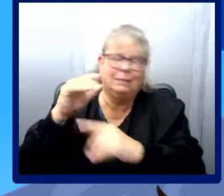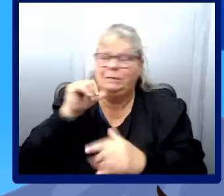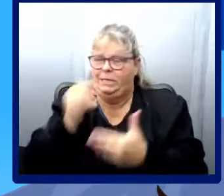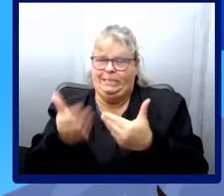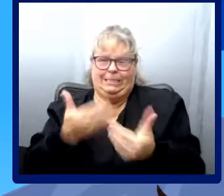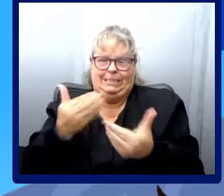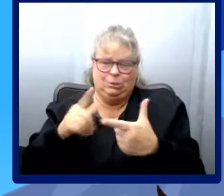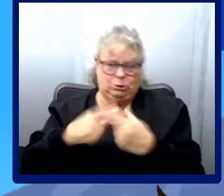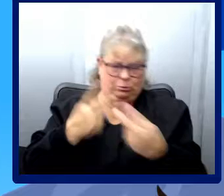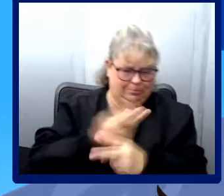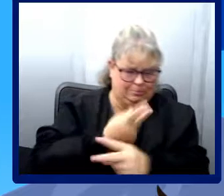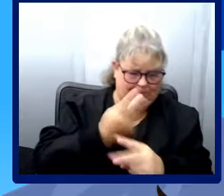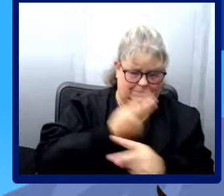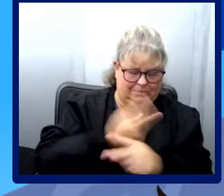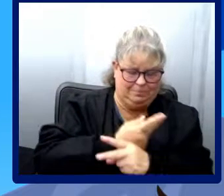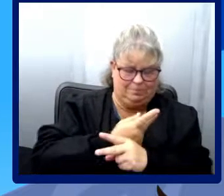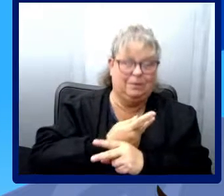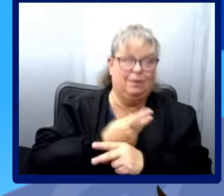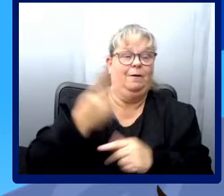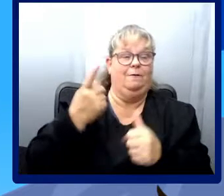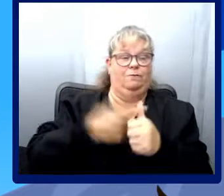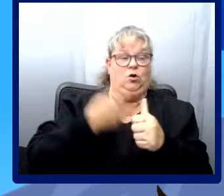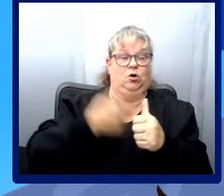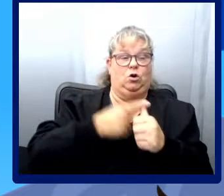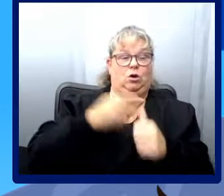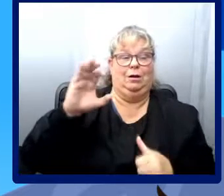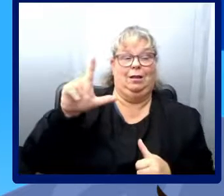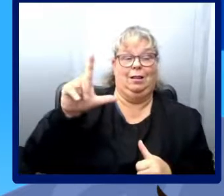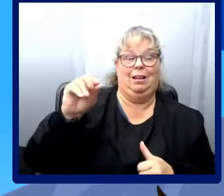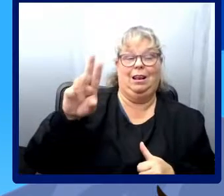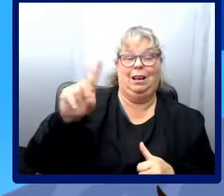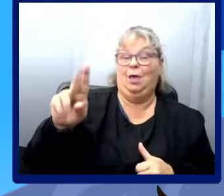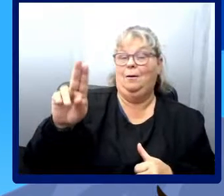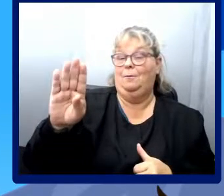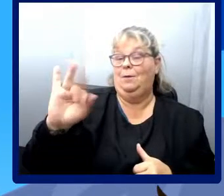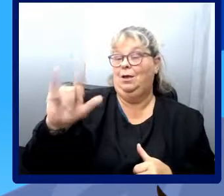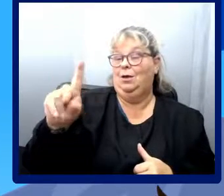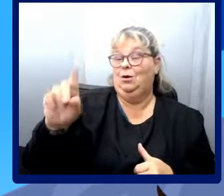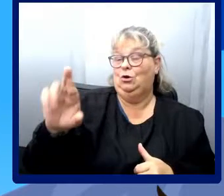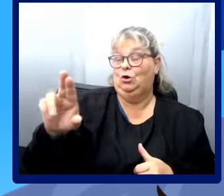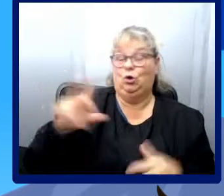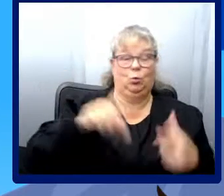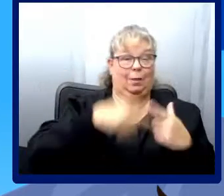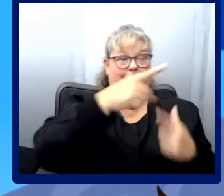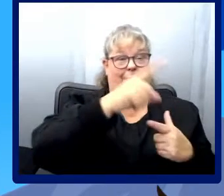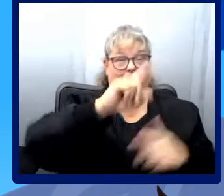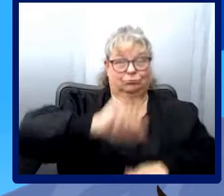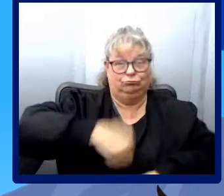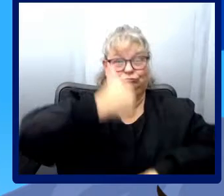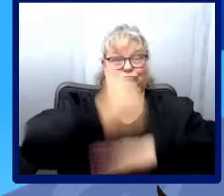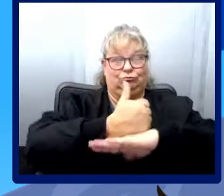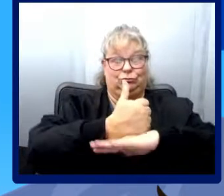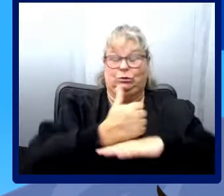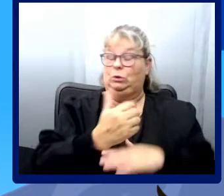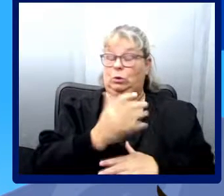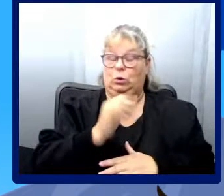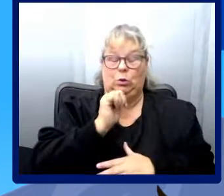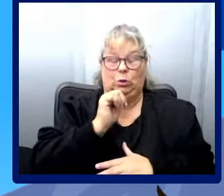Al principio, Flow Cloud Builder no era intuitivo ni fácil de usar. En 2015, Salesforce trató de ayudar a los administradores